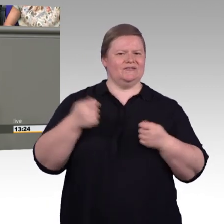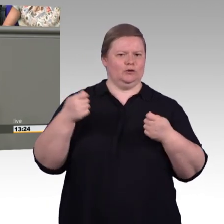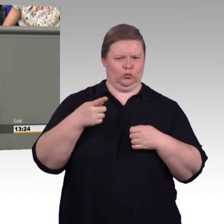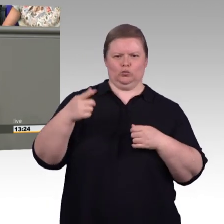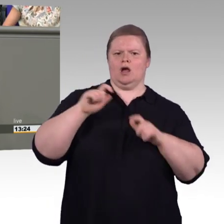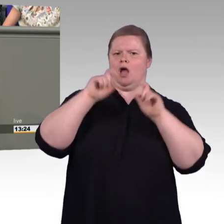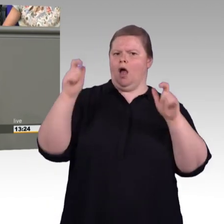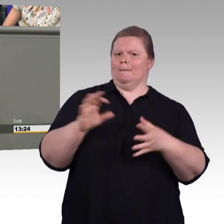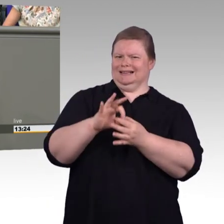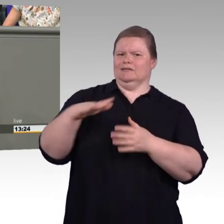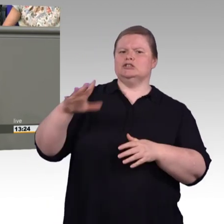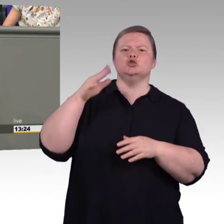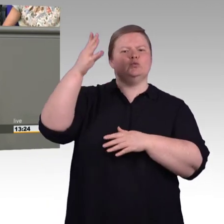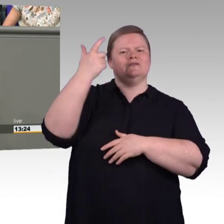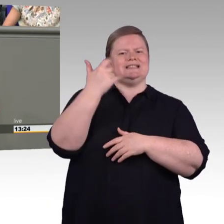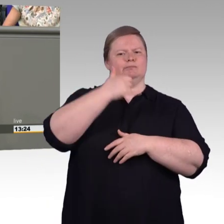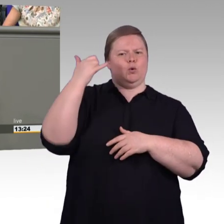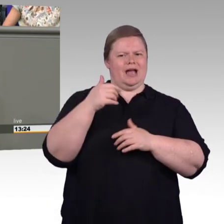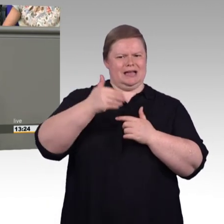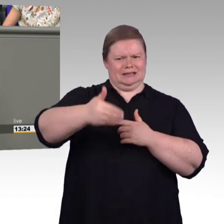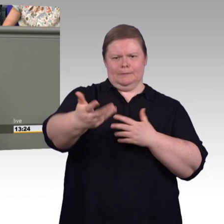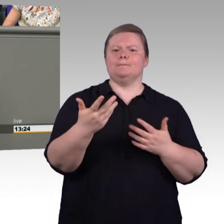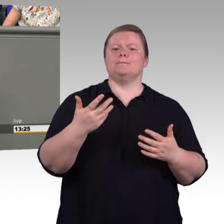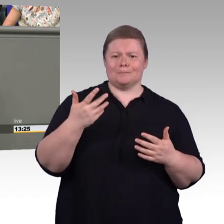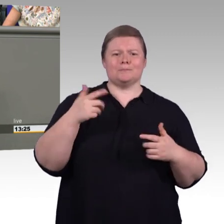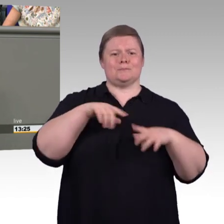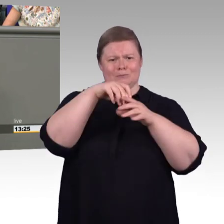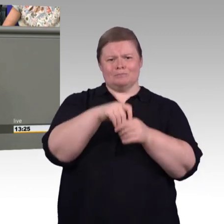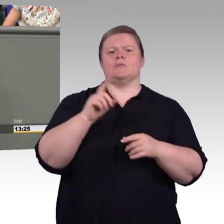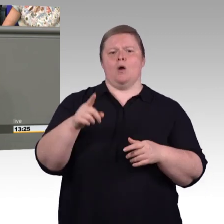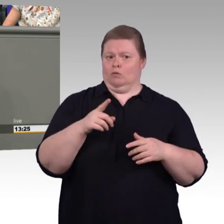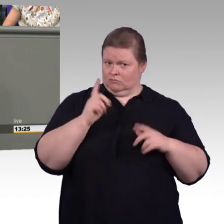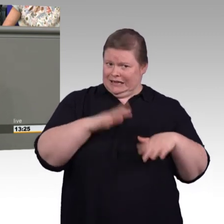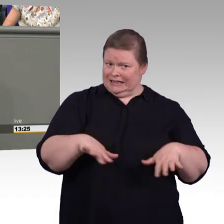und misshandelt werden? In Deutschland leben ca. 82 Millionen Einwohner,